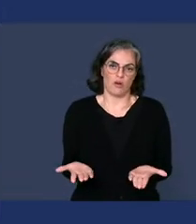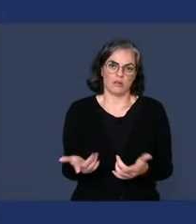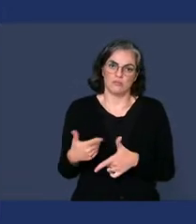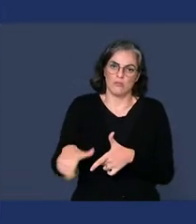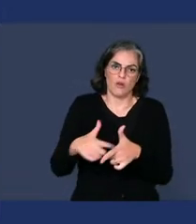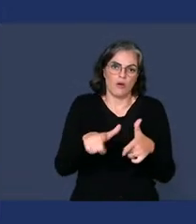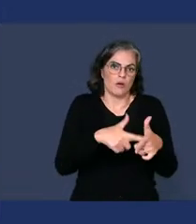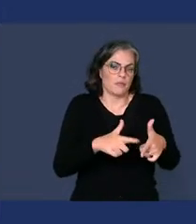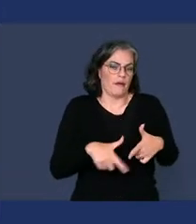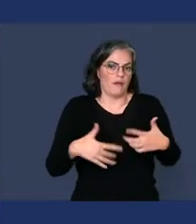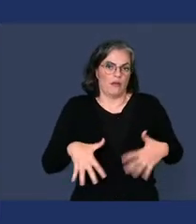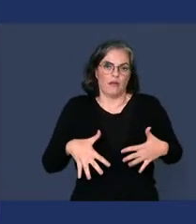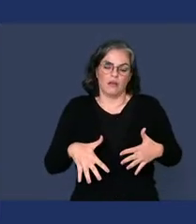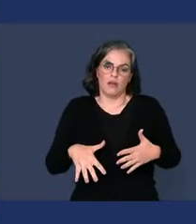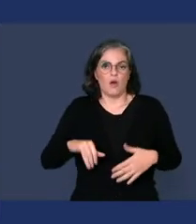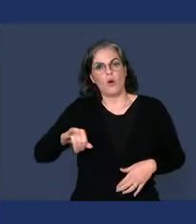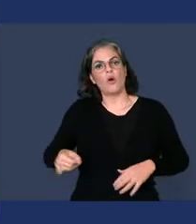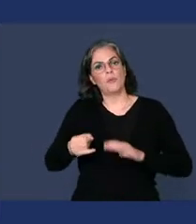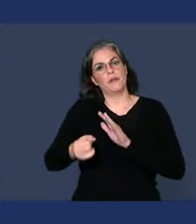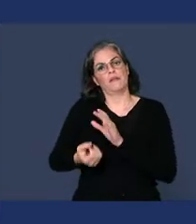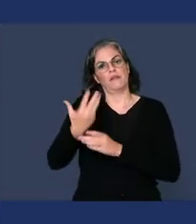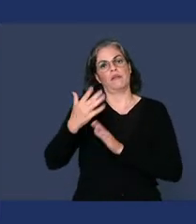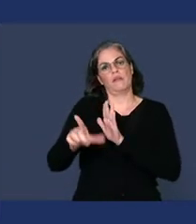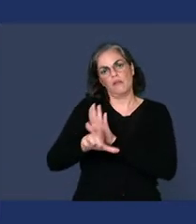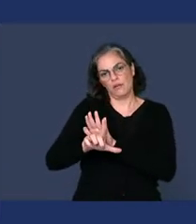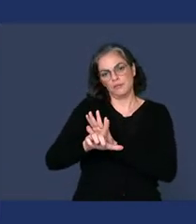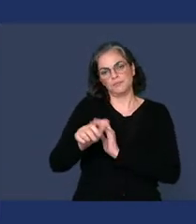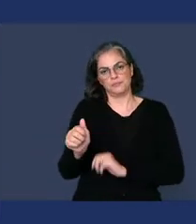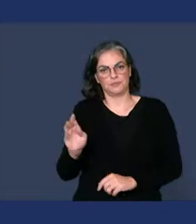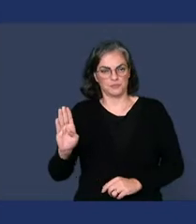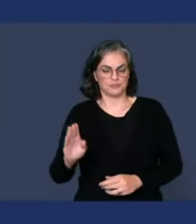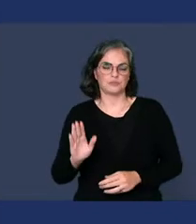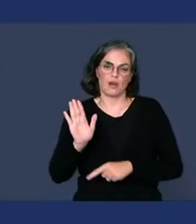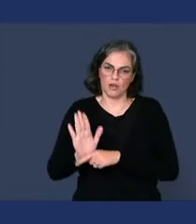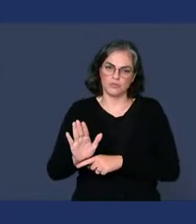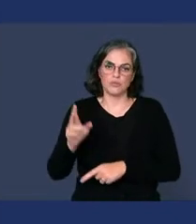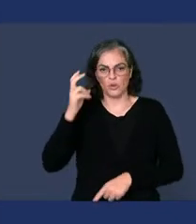OPORTUNIDADES, SE ABRIU COM A LEI ALDIR BLANC PARA SOCORRER